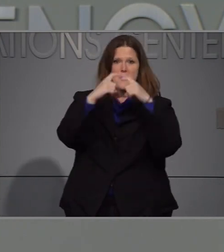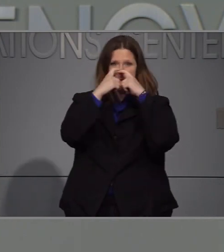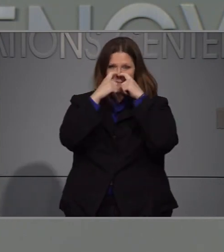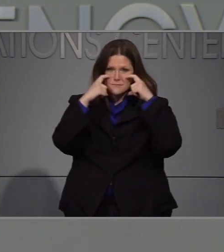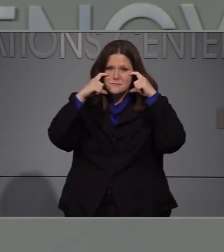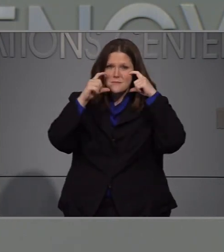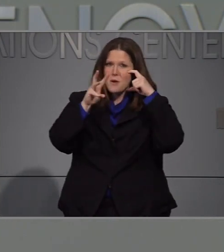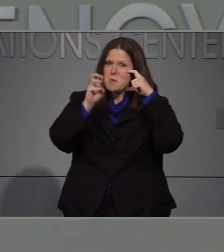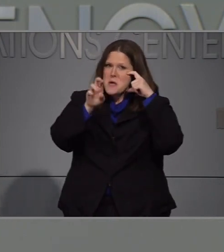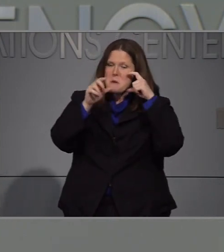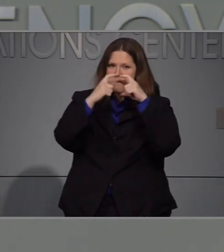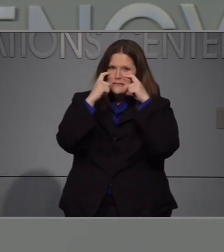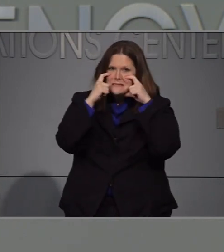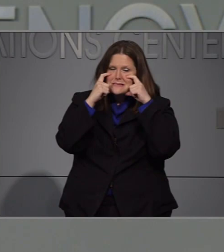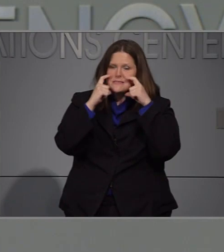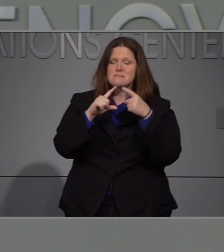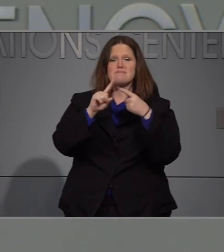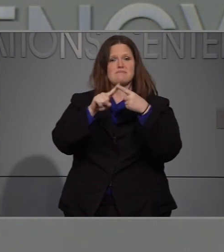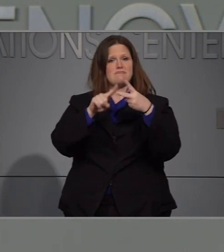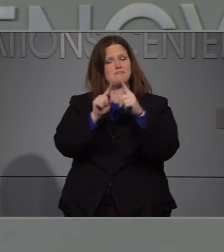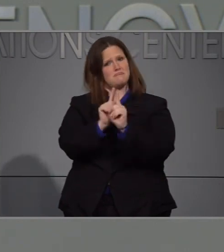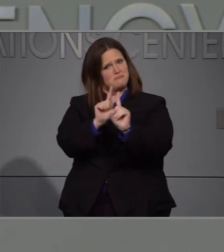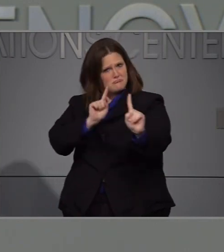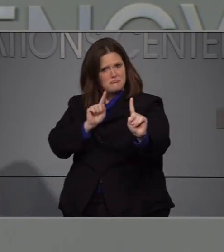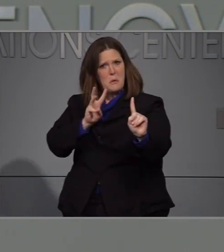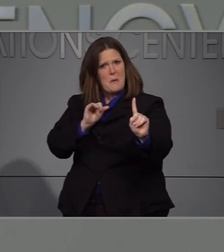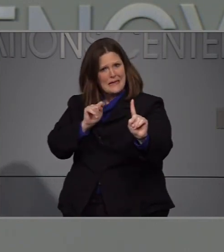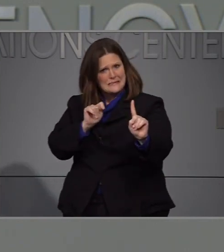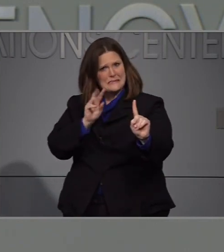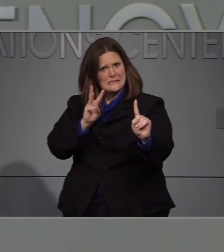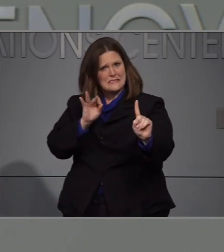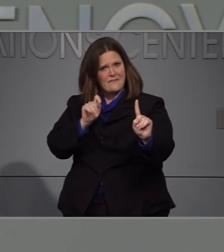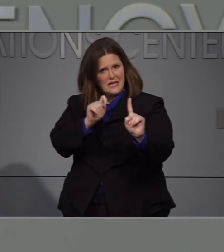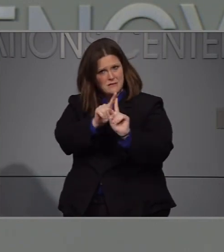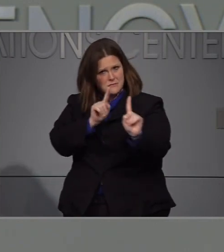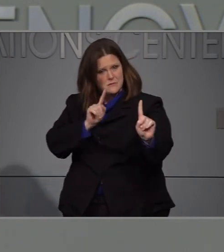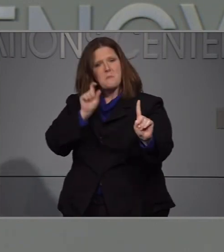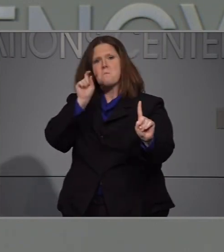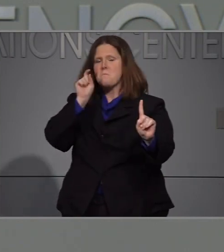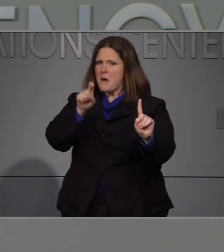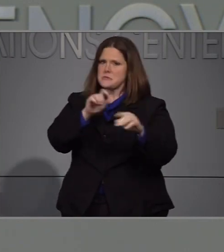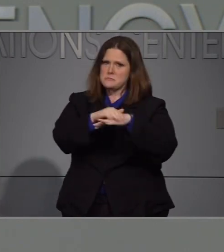actividades y pensar en lo que puede hacer distanciamiento social. Llevas car y ya y